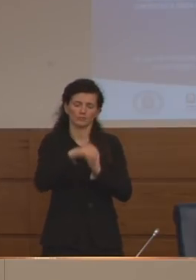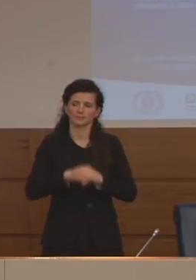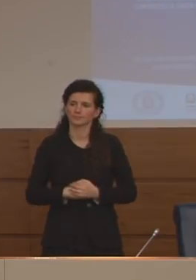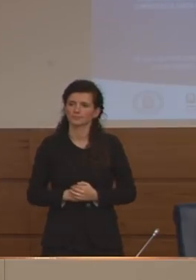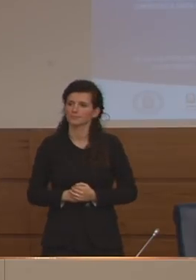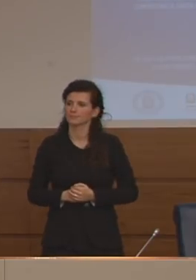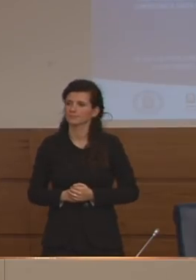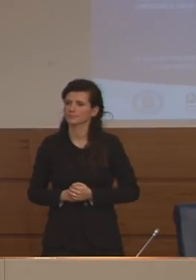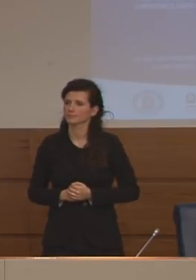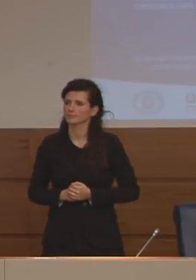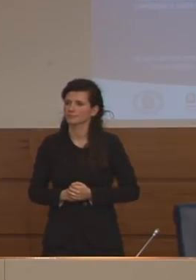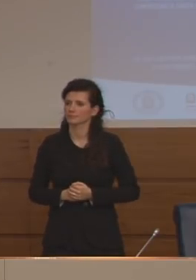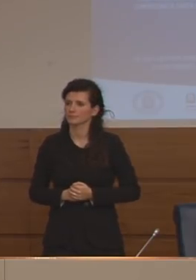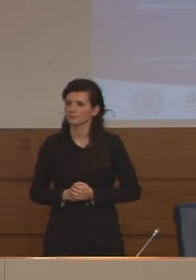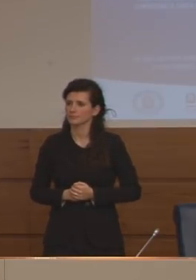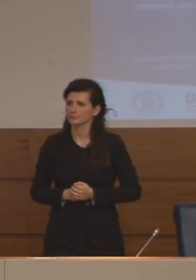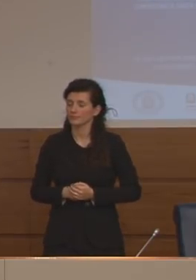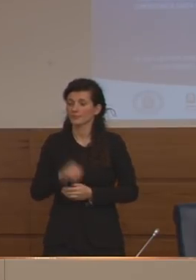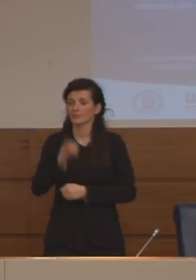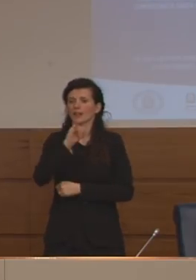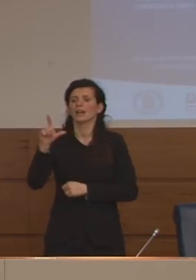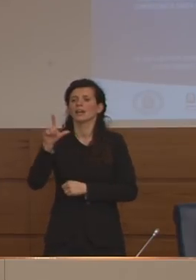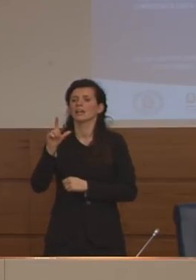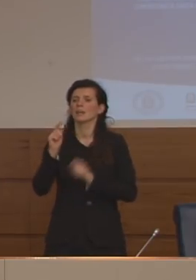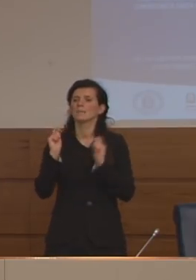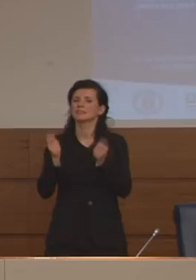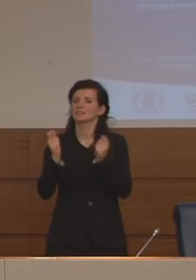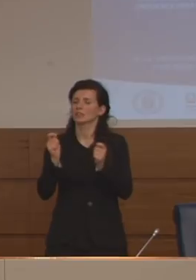Buonasera, Lorenzo De Cicco de Il Messaggero. Al Professor Brusaferro volevo chiedere